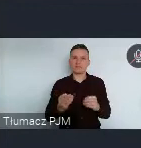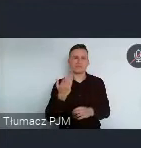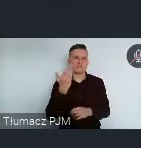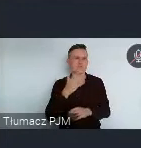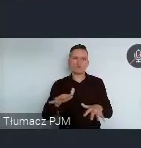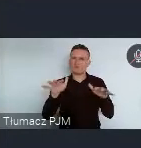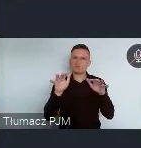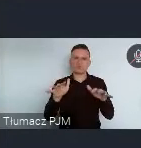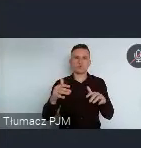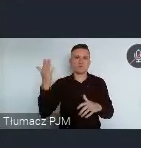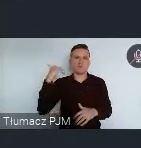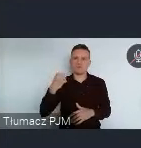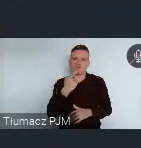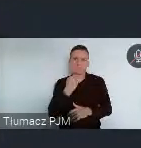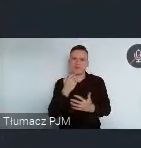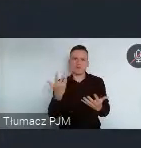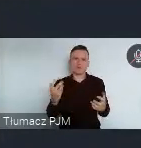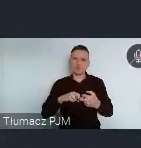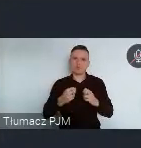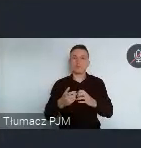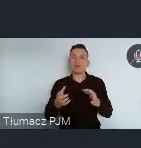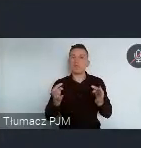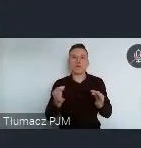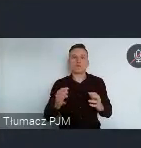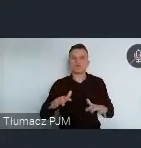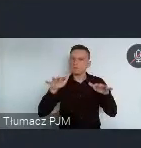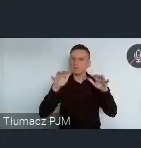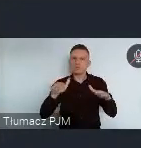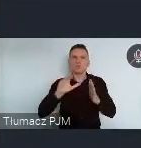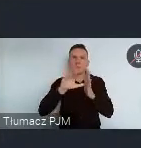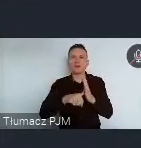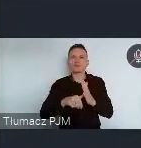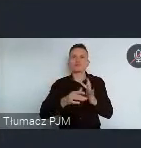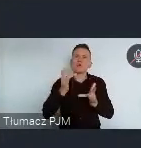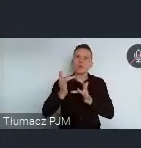i przez centrum naszego miasta możemy swobodnie się poruszać rowerami.